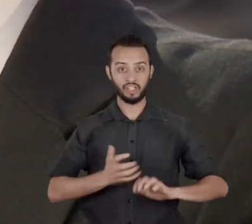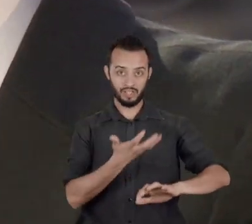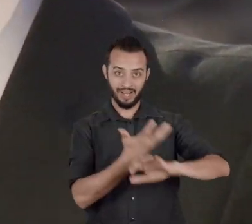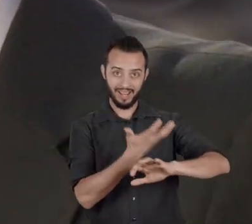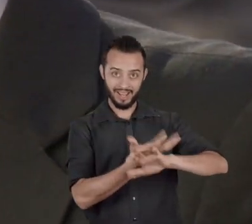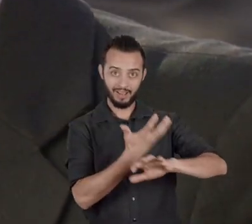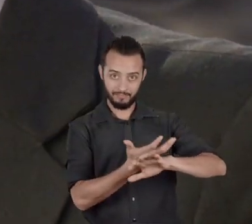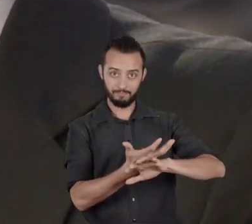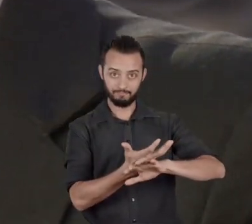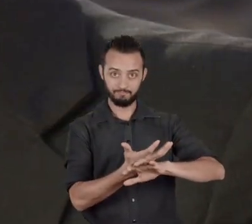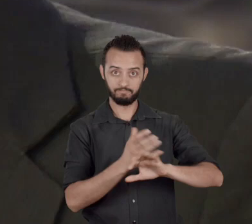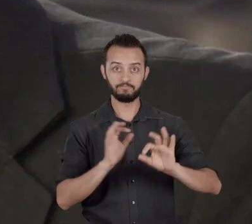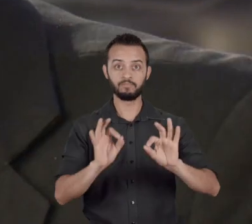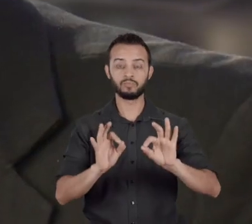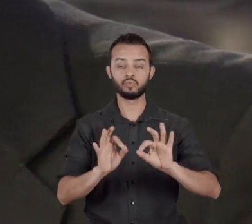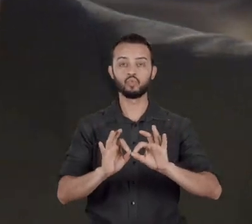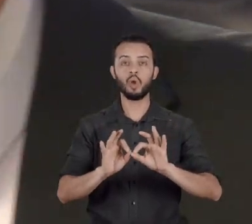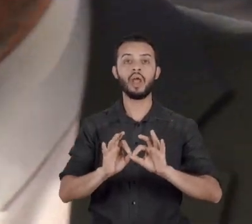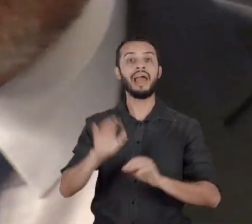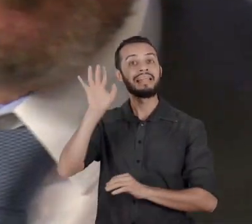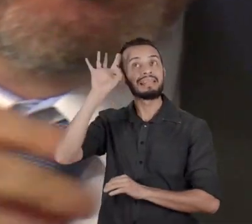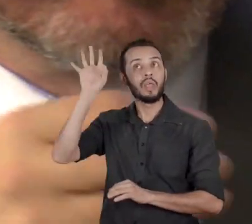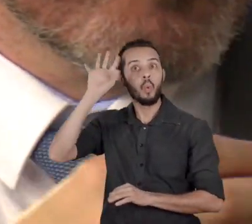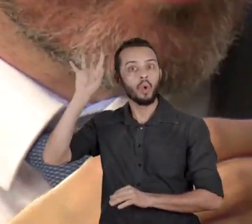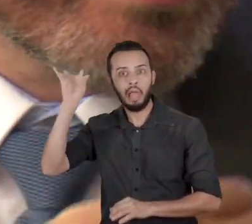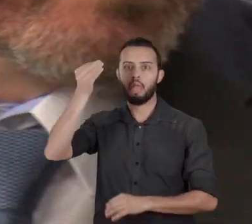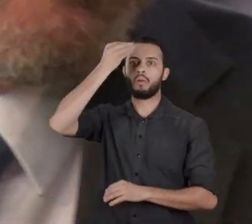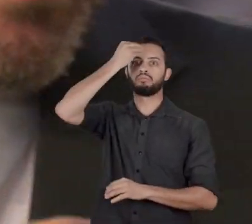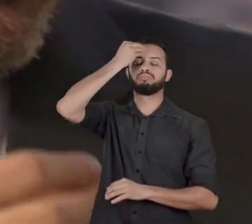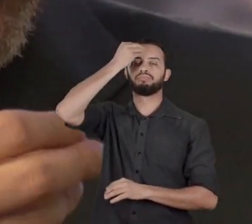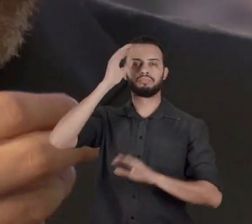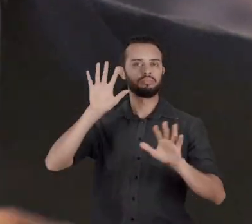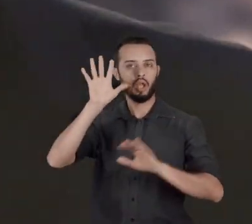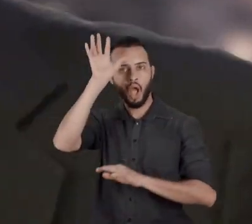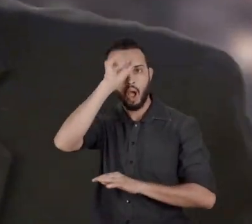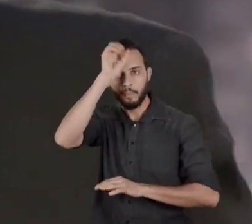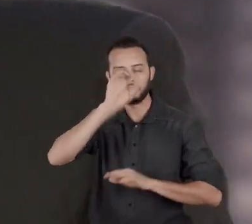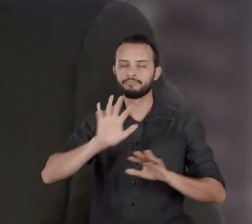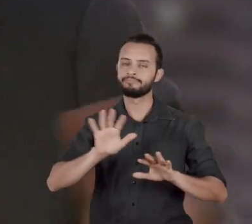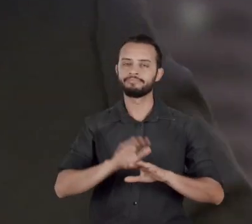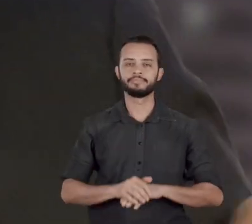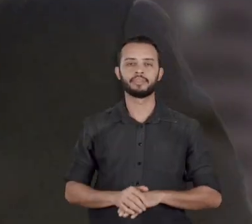a ética não é uma disciplina para você obter um conhecimento teórico que depois